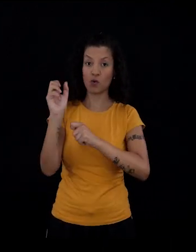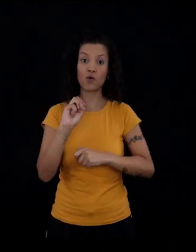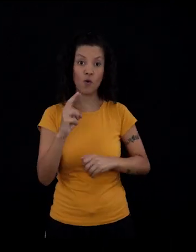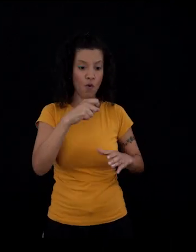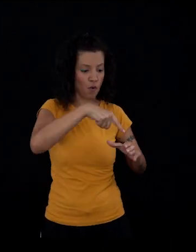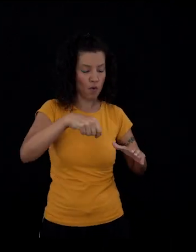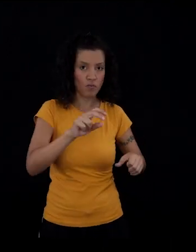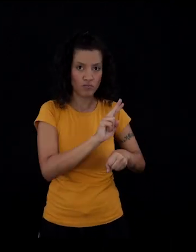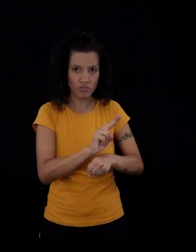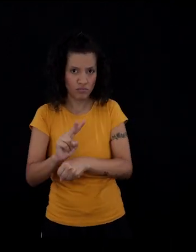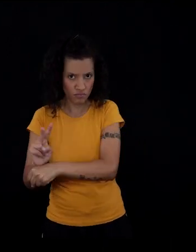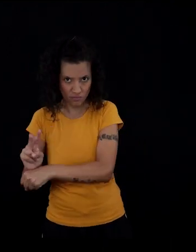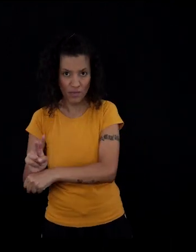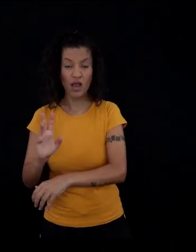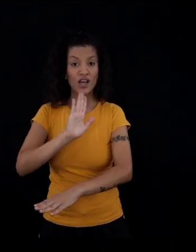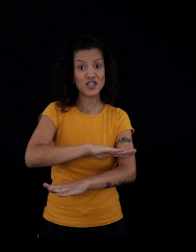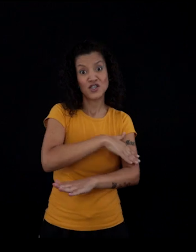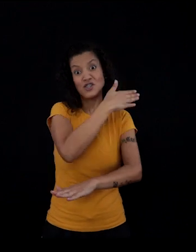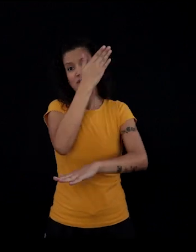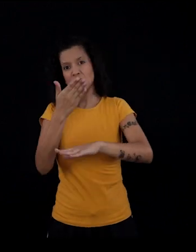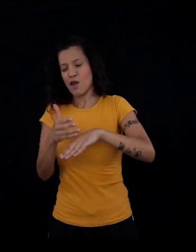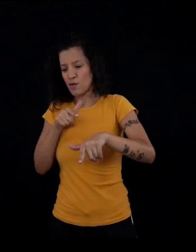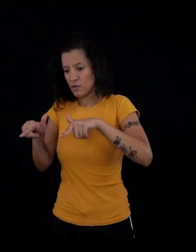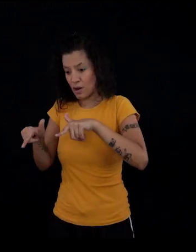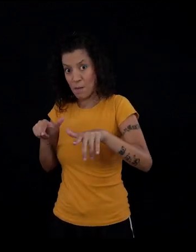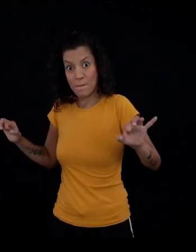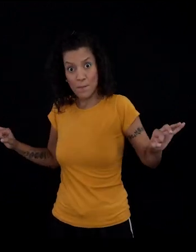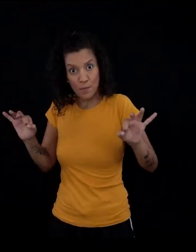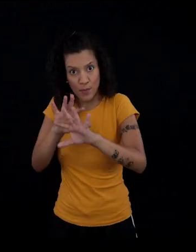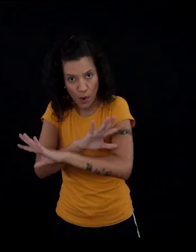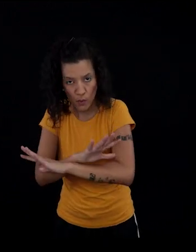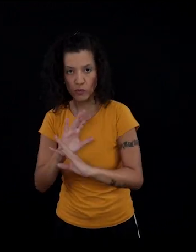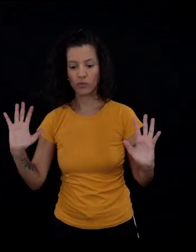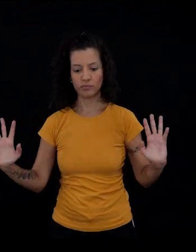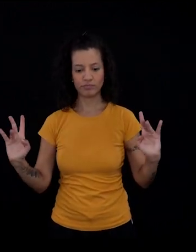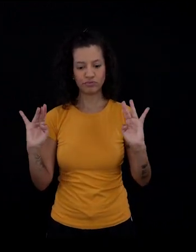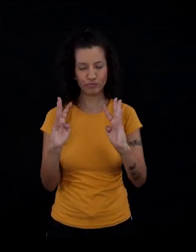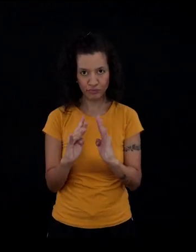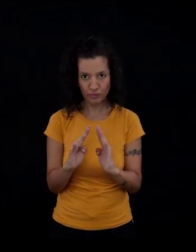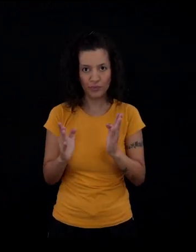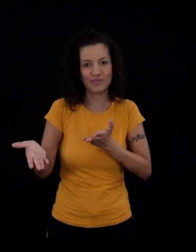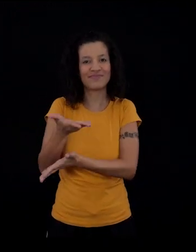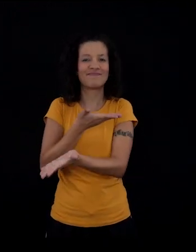utilizavam depois de um dia de trabalho para fazer aquela confraternização.